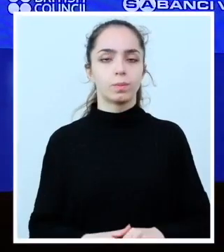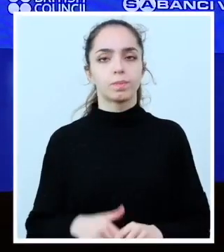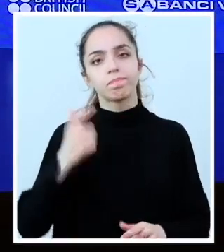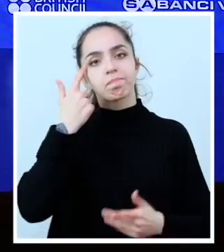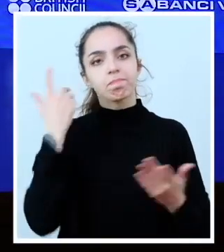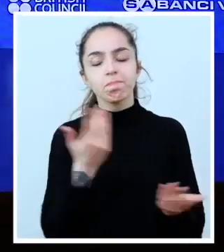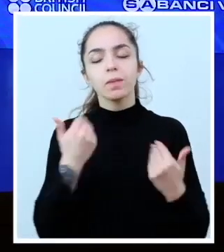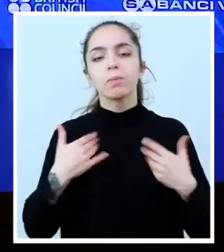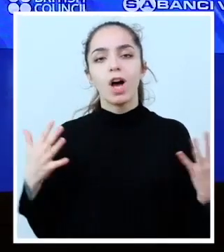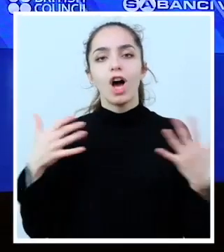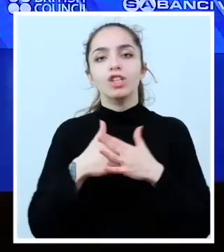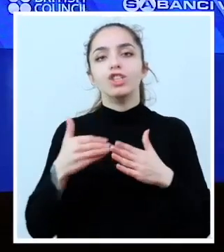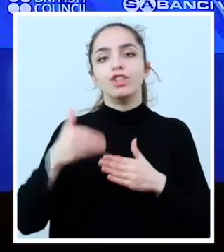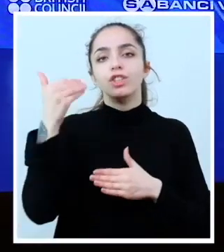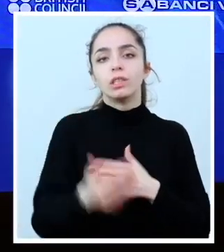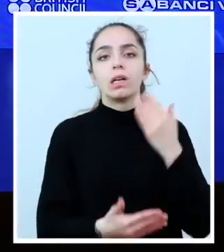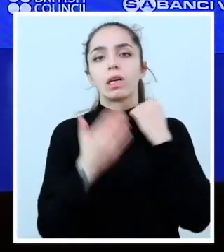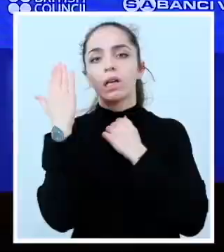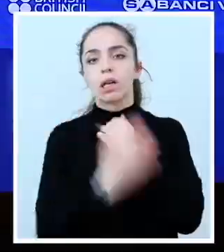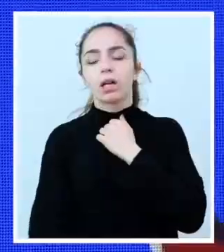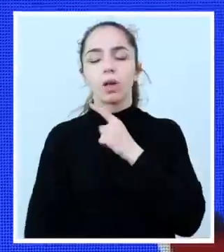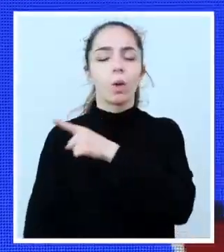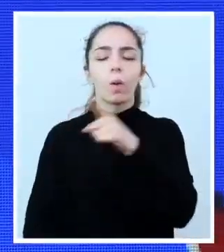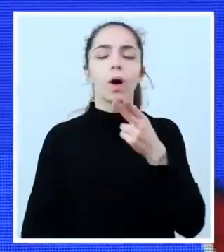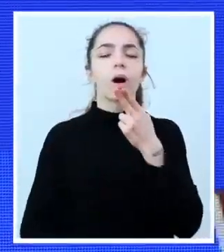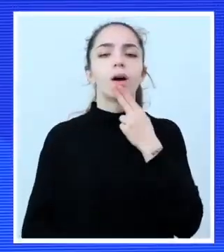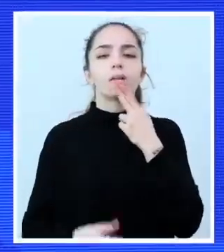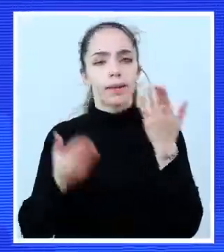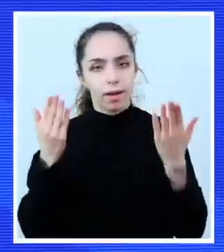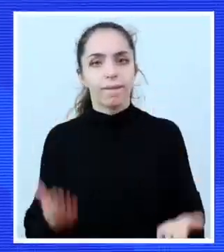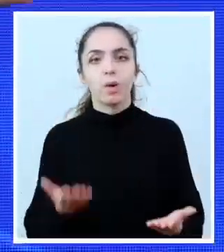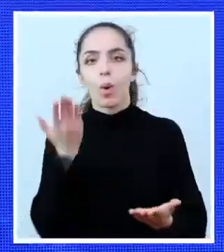Mesela bizim akşam dışarı çıkmamız yasaktı. Veya oradaki kadınların...